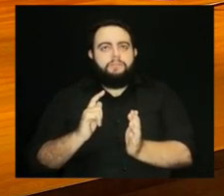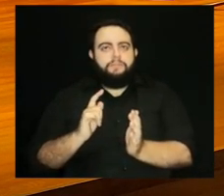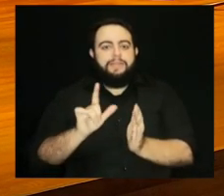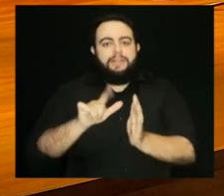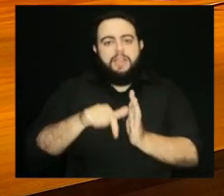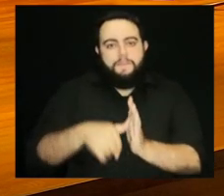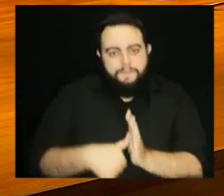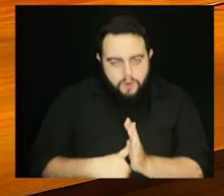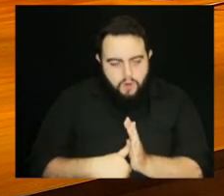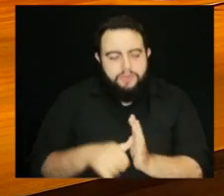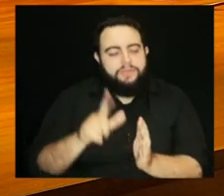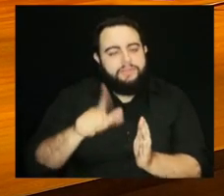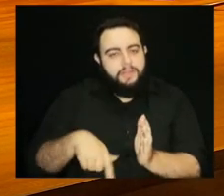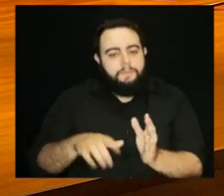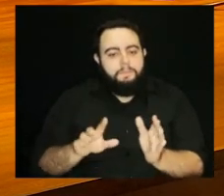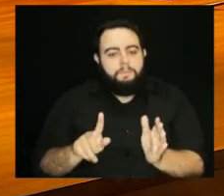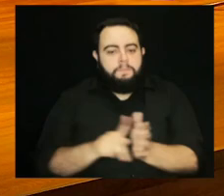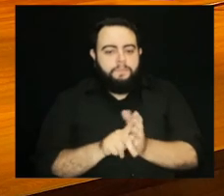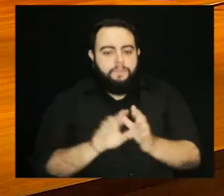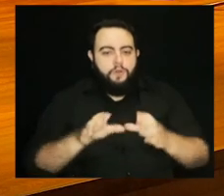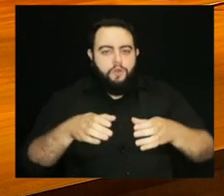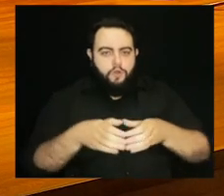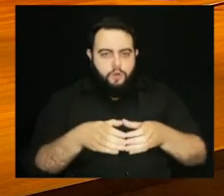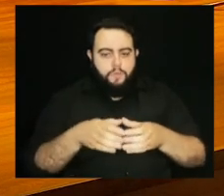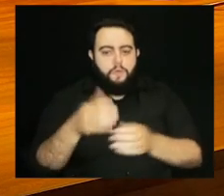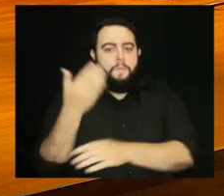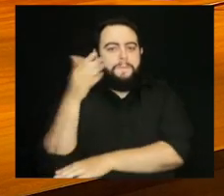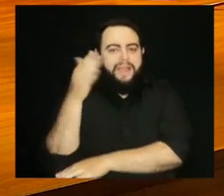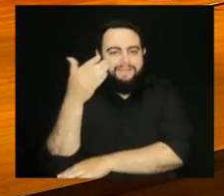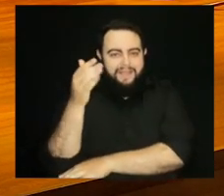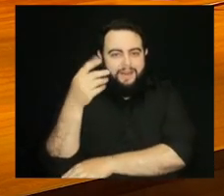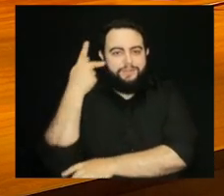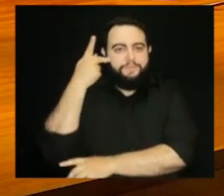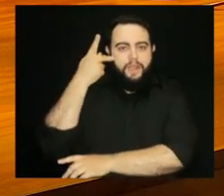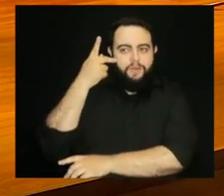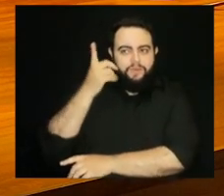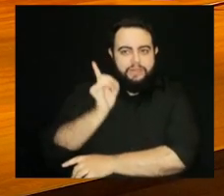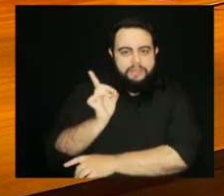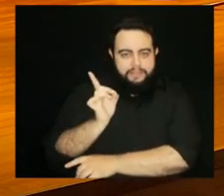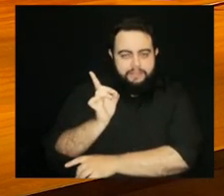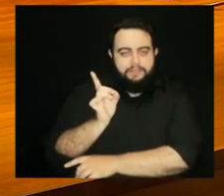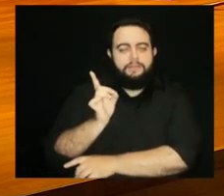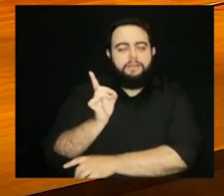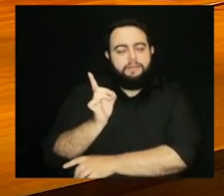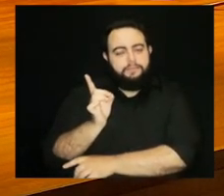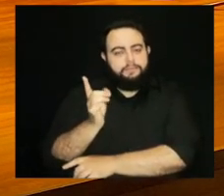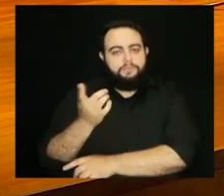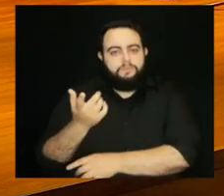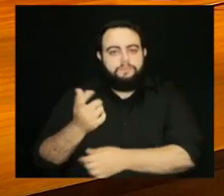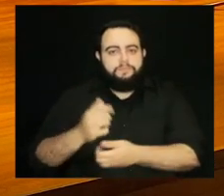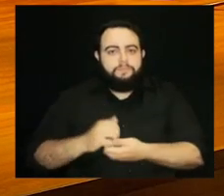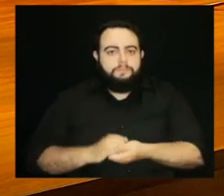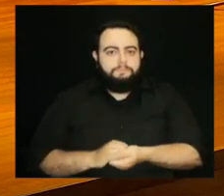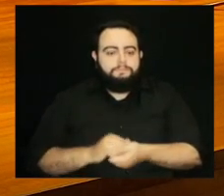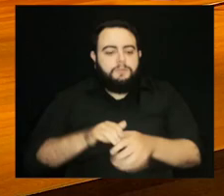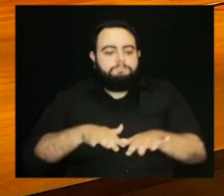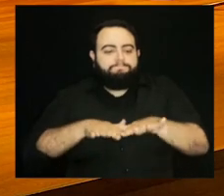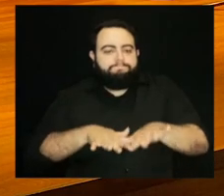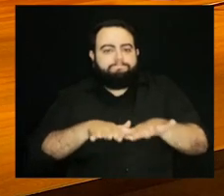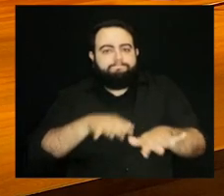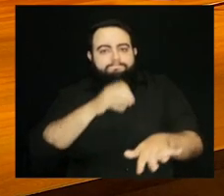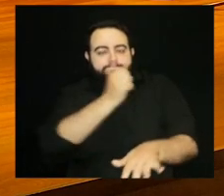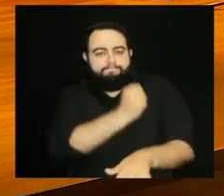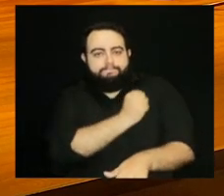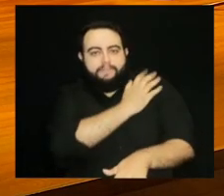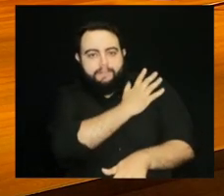veio uma tropa de bandeirantes paulistas. Não bandeirantes, vem uma tropa de